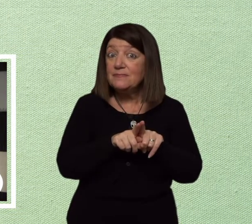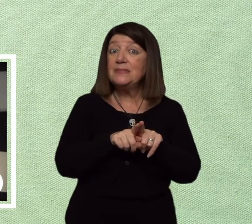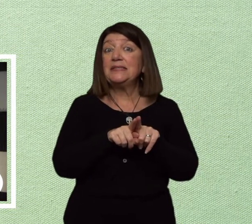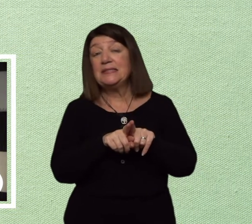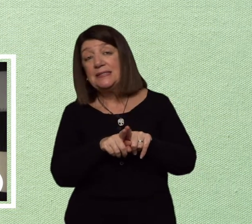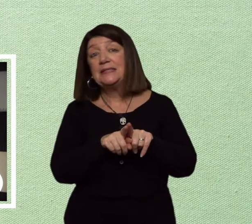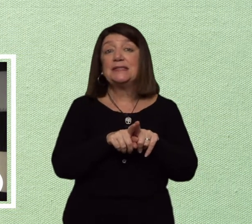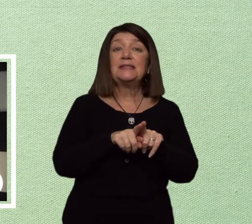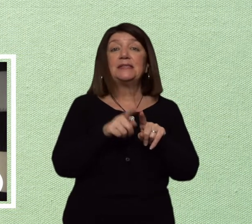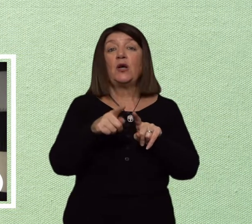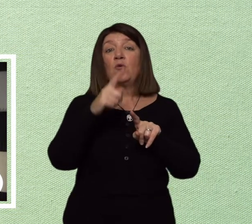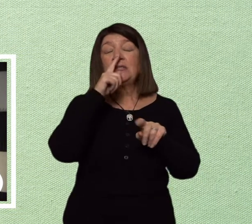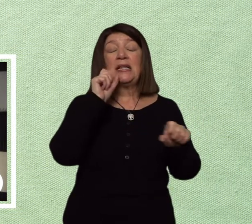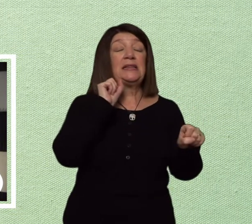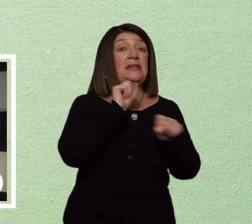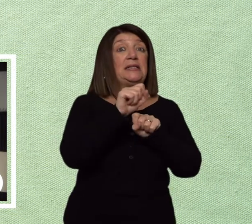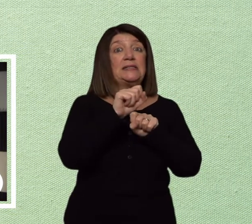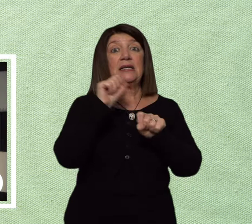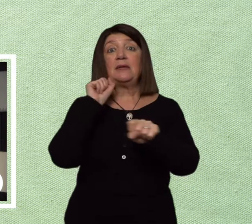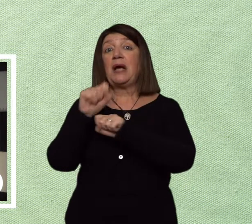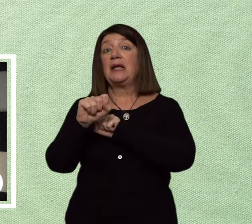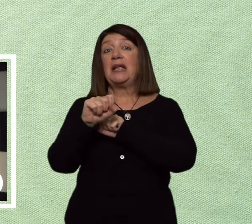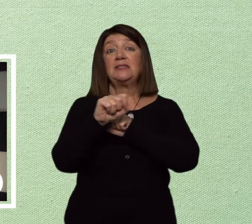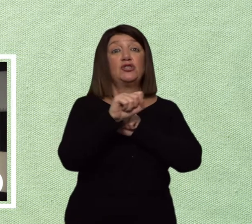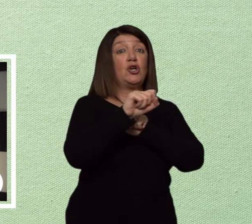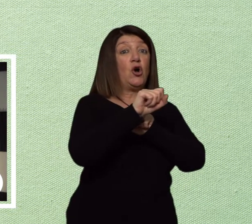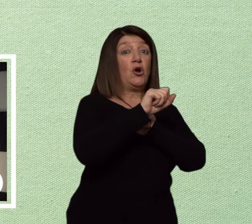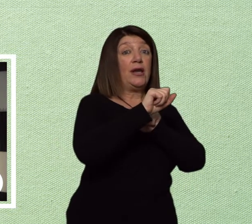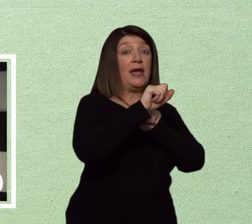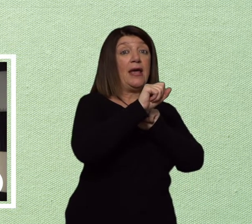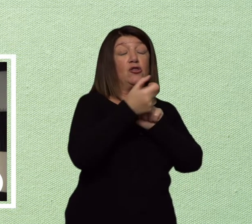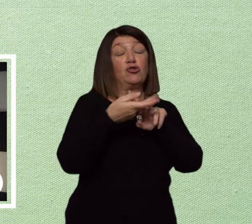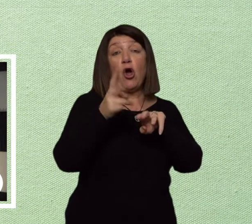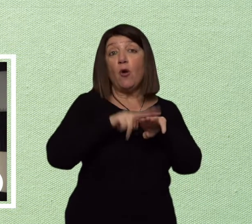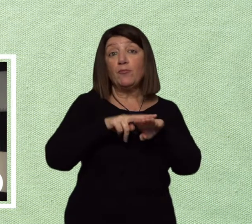multipla ecco allora abbiamo la discriminazione di salute legate alla disabilità, quella legata